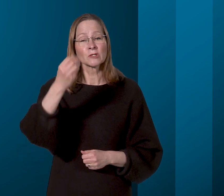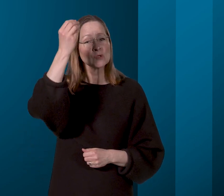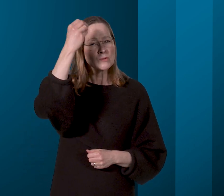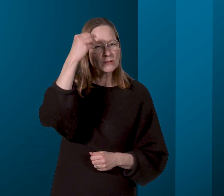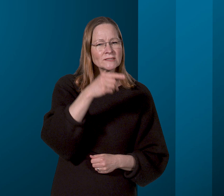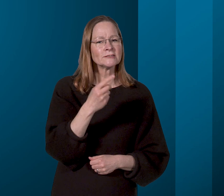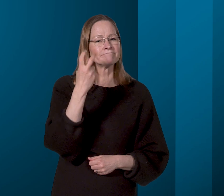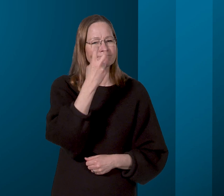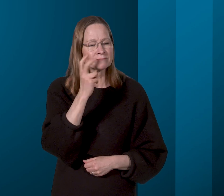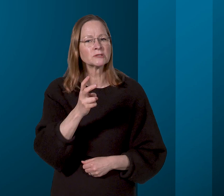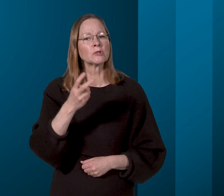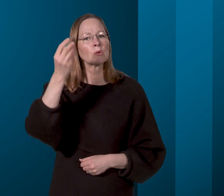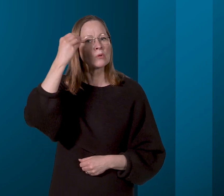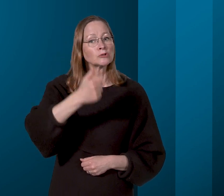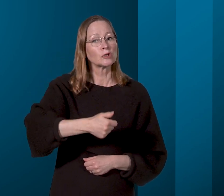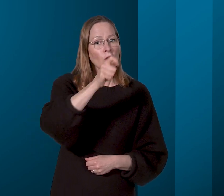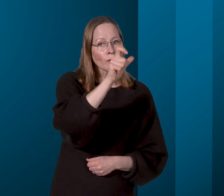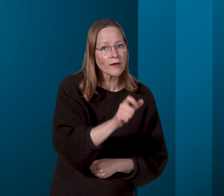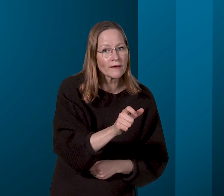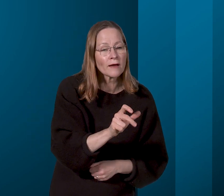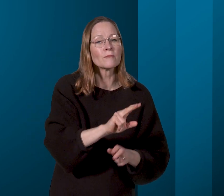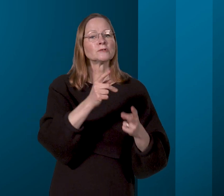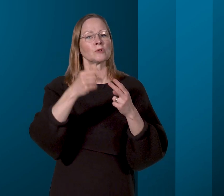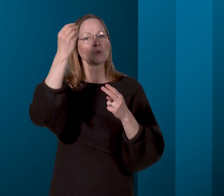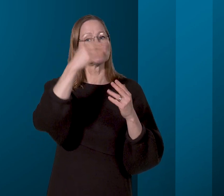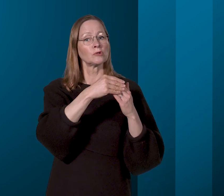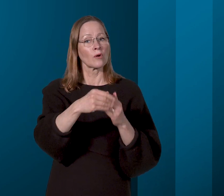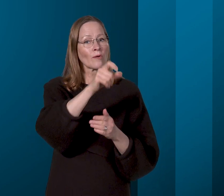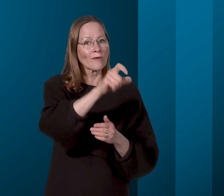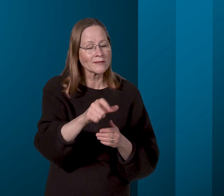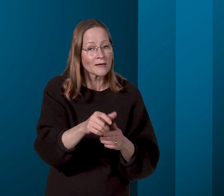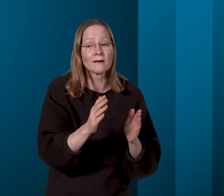Kursseille haetaan kurssinjohtajaa sekä kurssiohjaajia, -